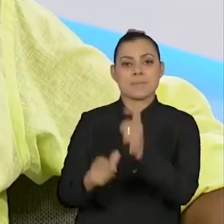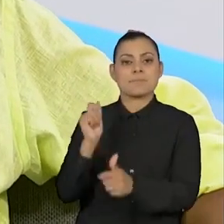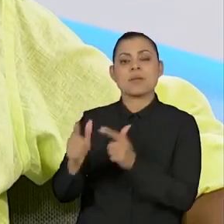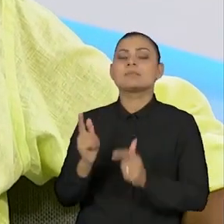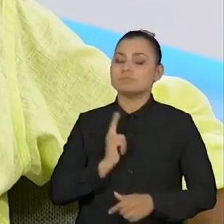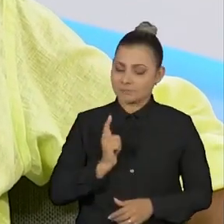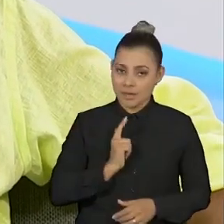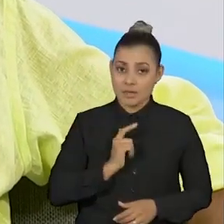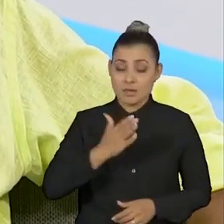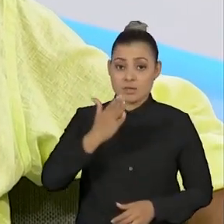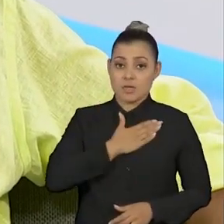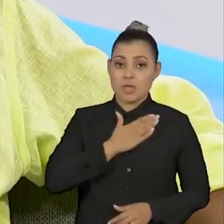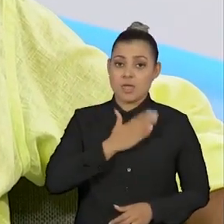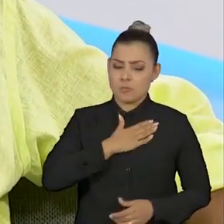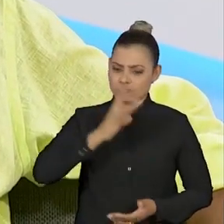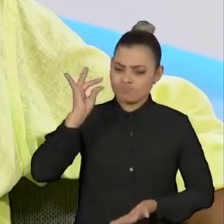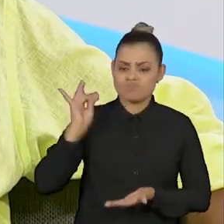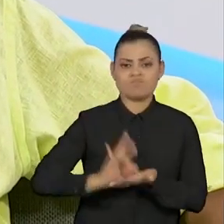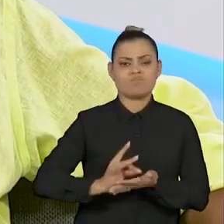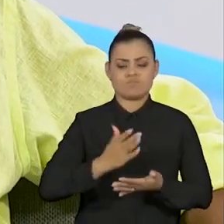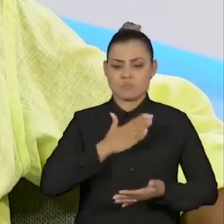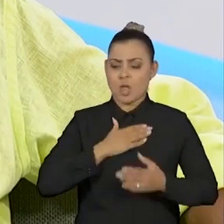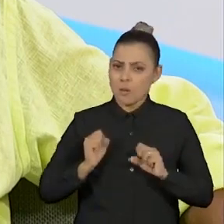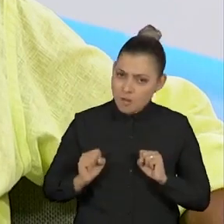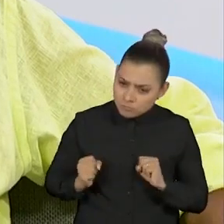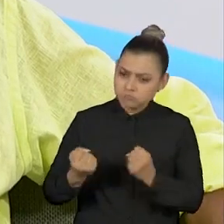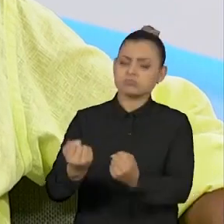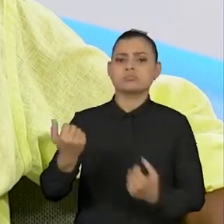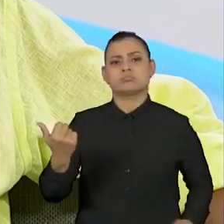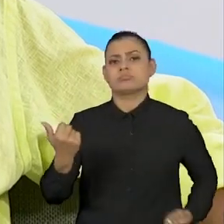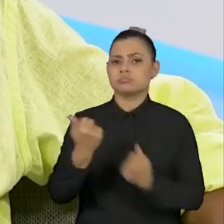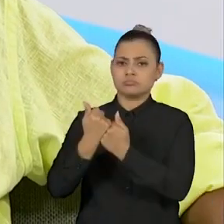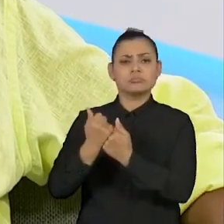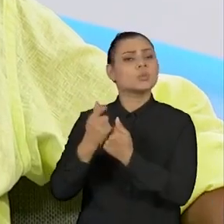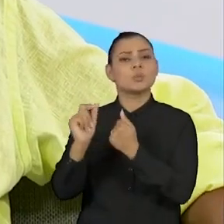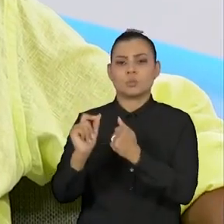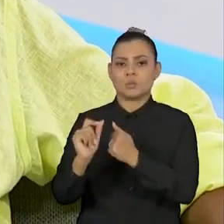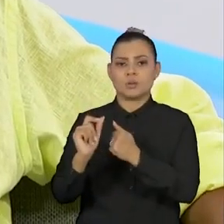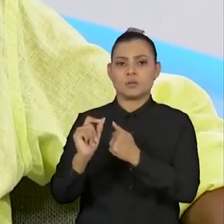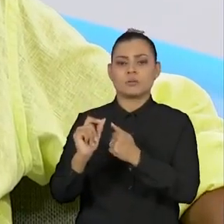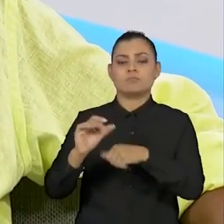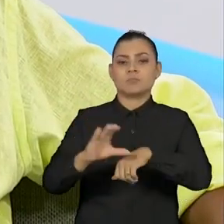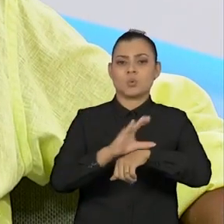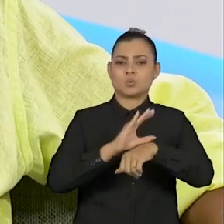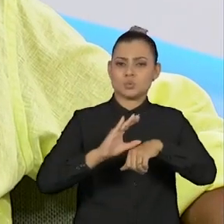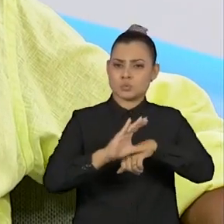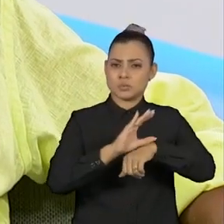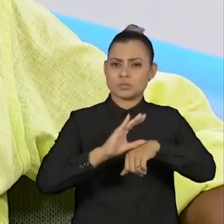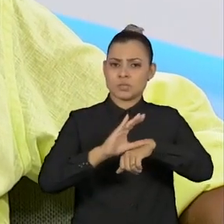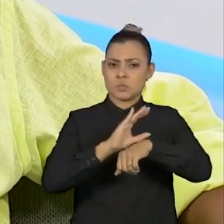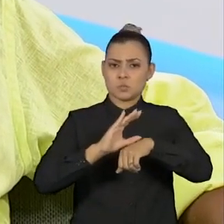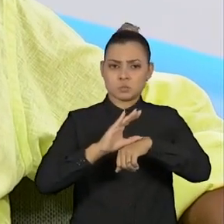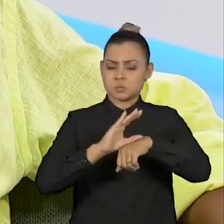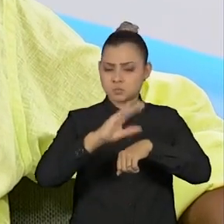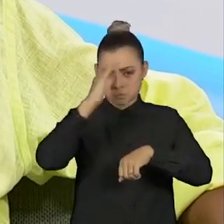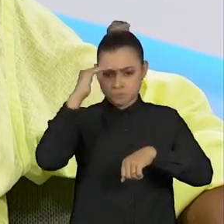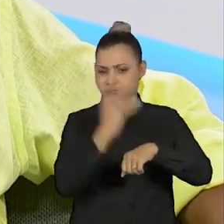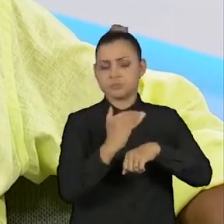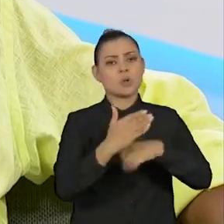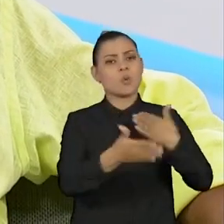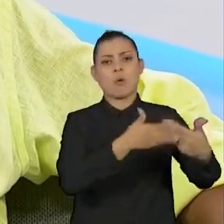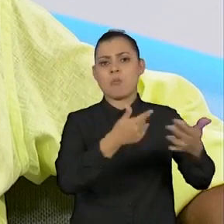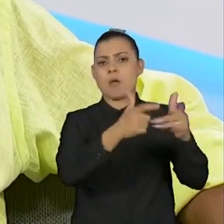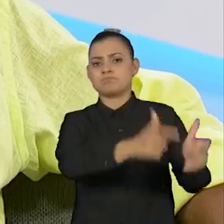Eu sou um profundo defensor da constitucionalidade, em todos os momentos, todas as dimensões